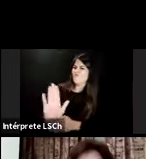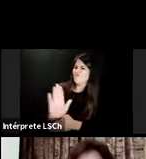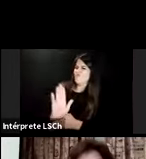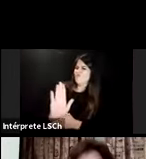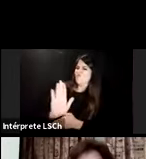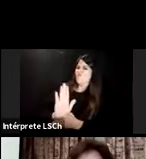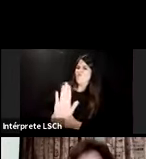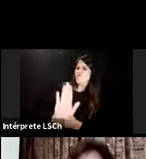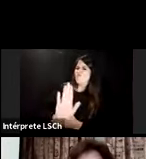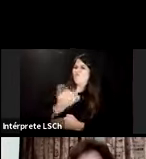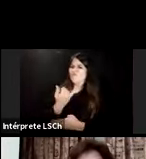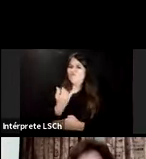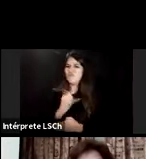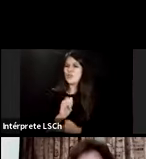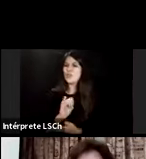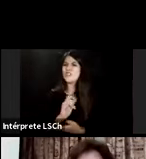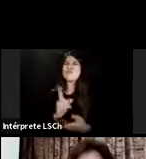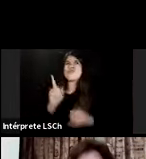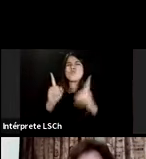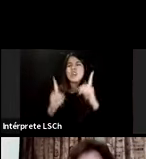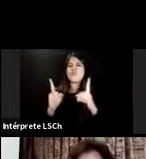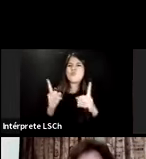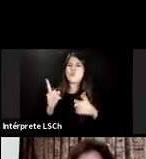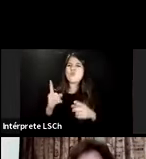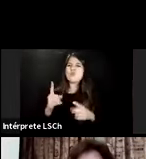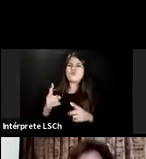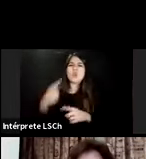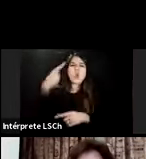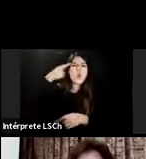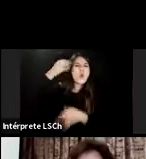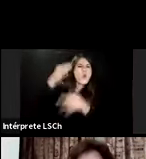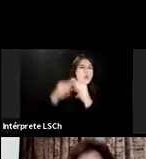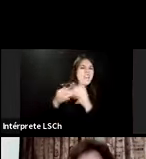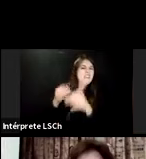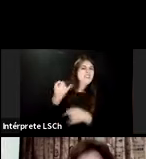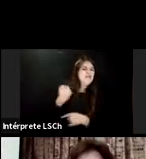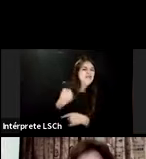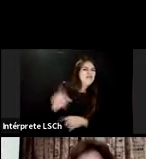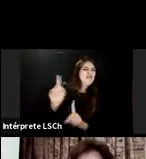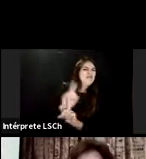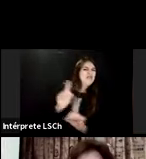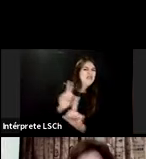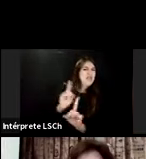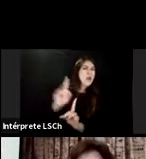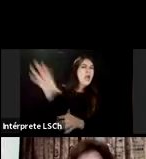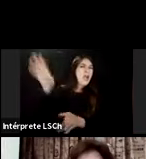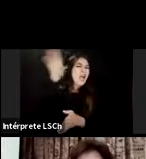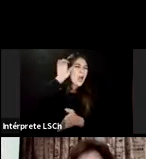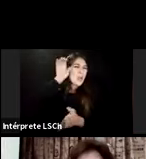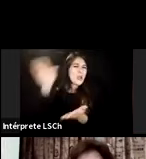muchísimos prejuicios sobre qué son los audiolibros si se considera a leer o no.